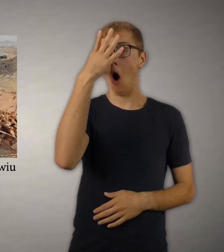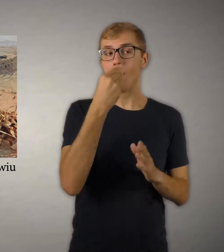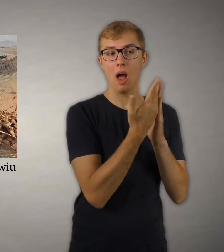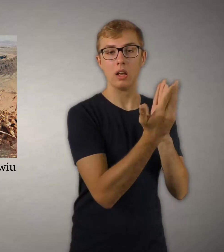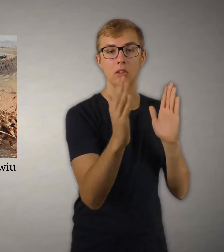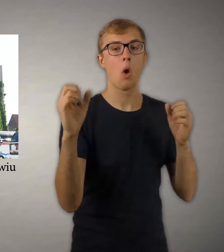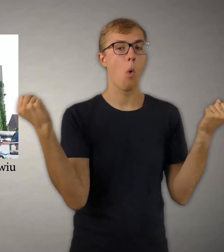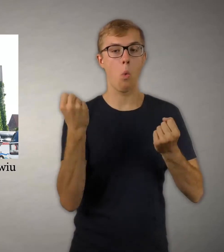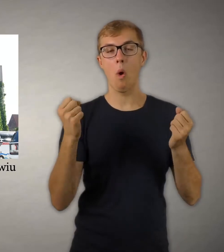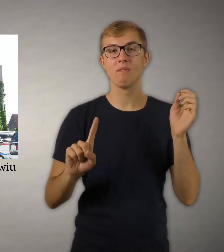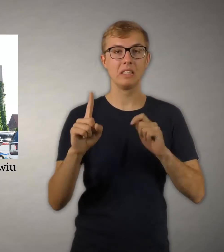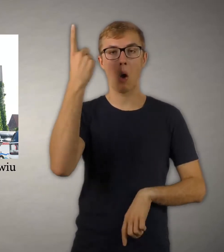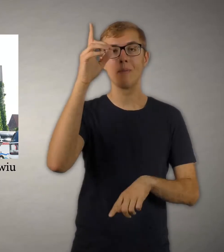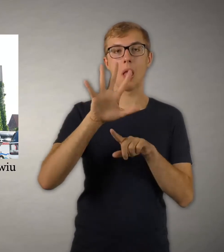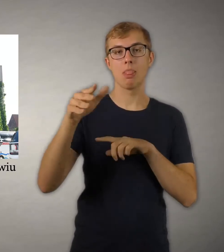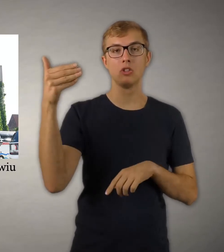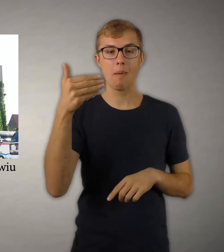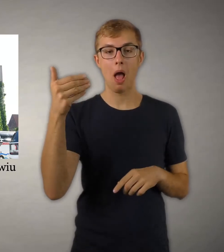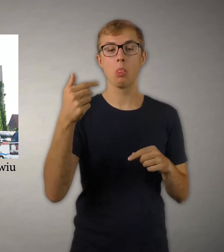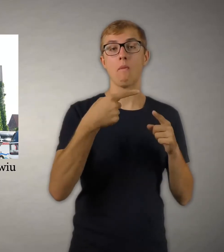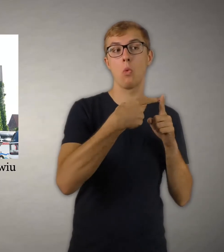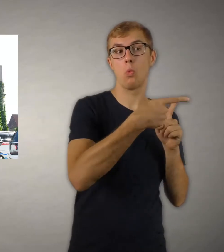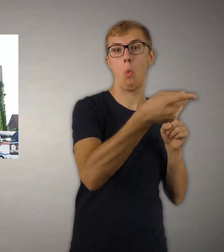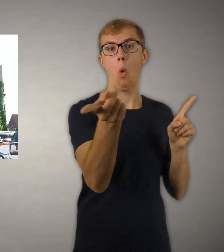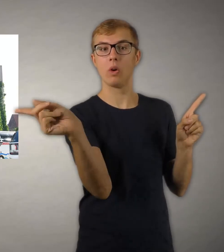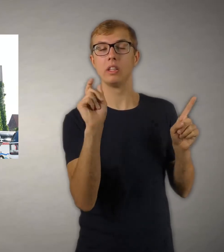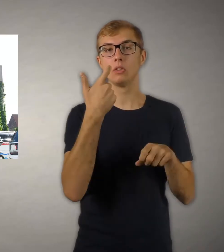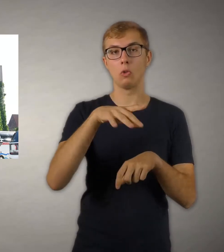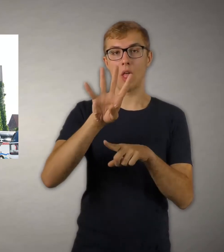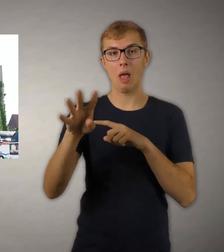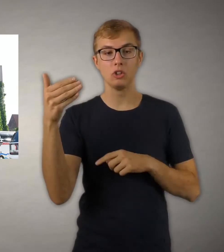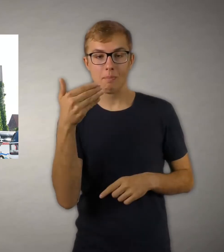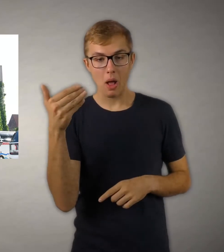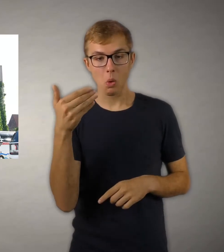Jest to wielki obraz – wysokiego na 15 metrów i długiego na 114 metrów.